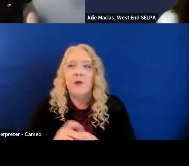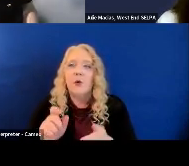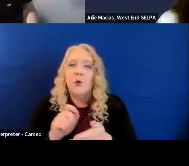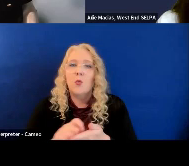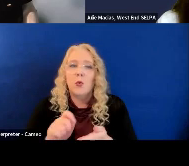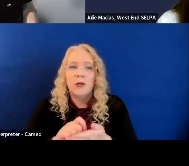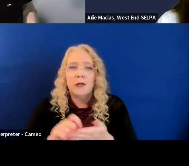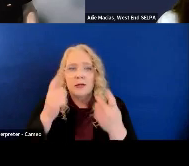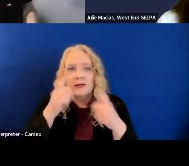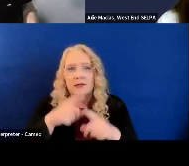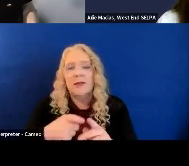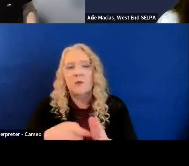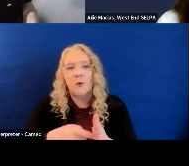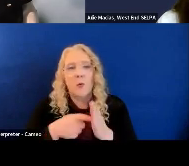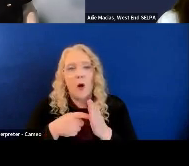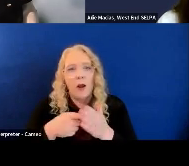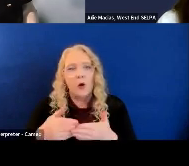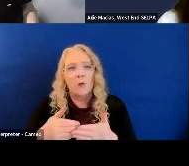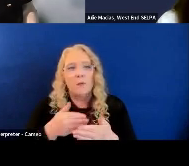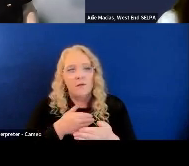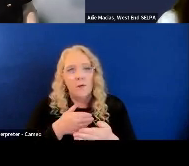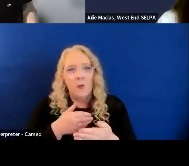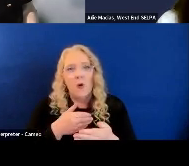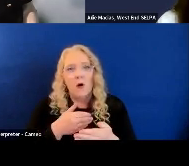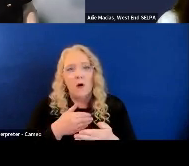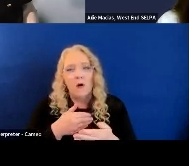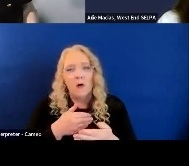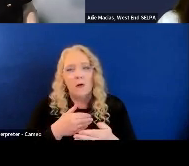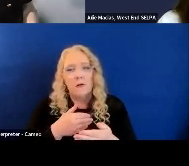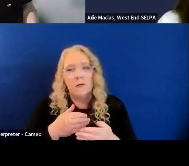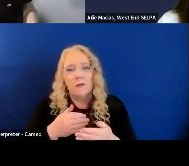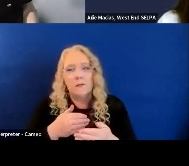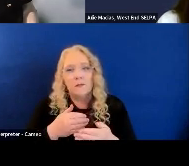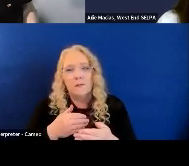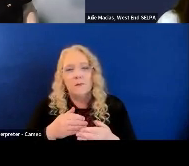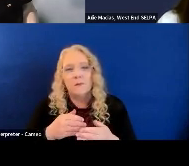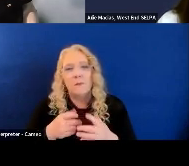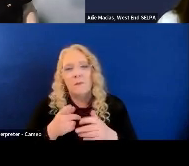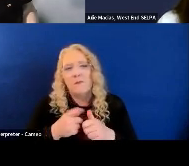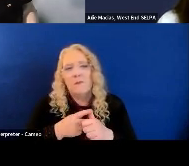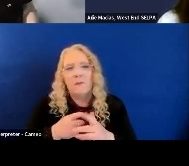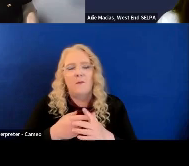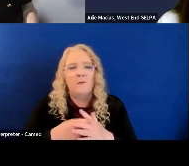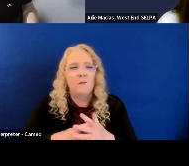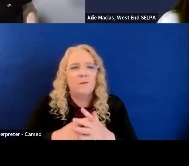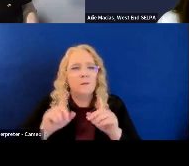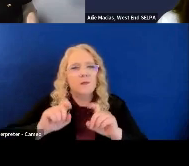Se requiere un consentimiento por escrito antes de la prueba inicial. Disculpe, los padres deben dar